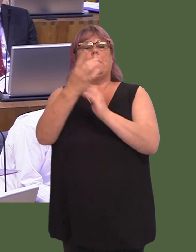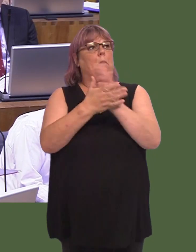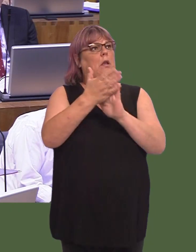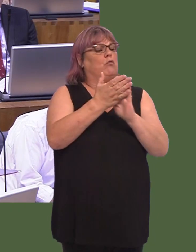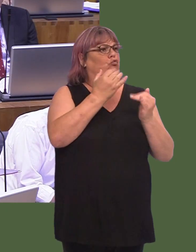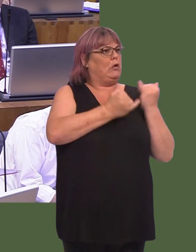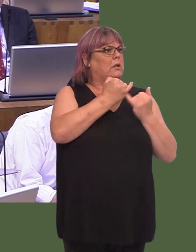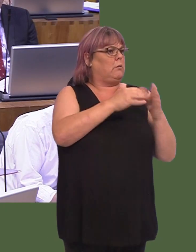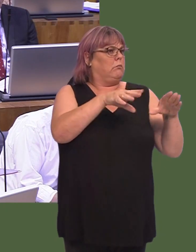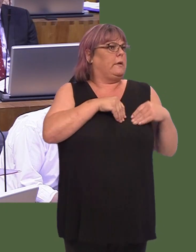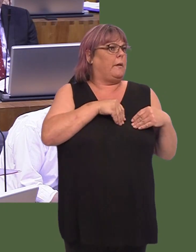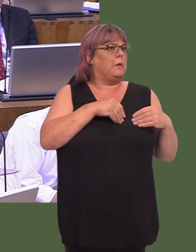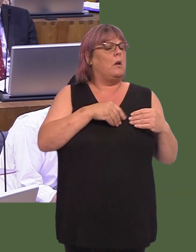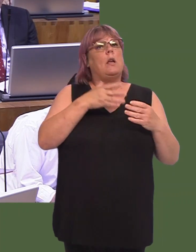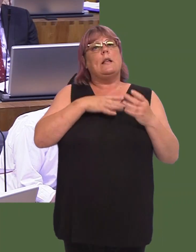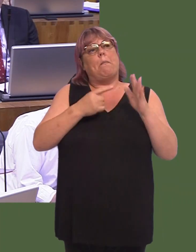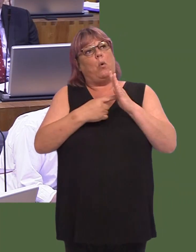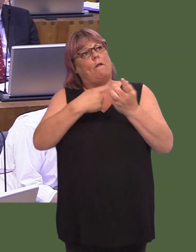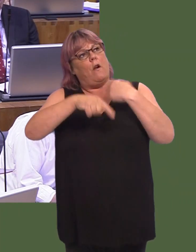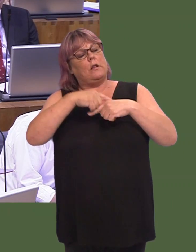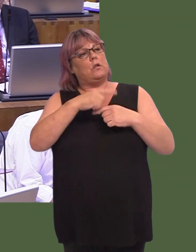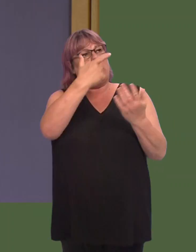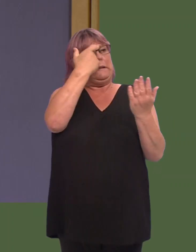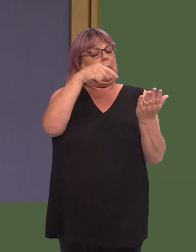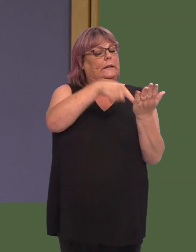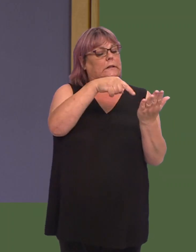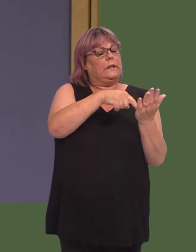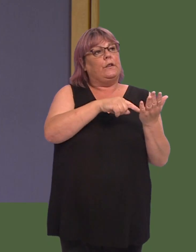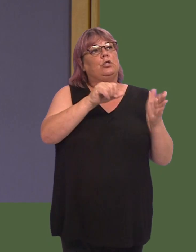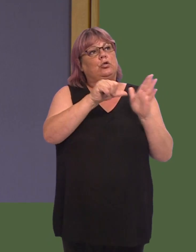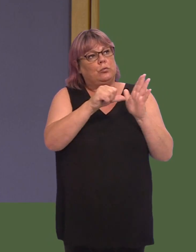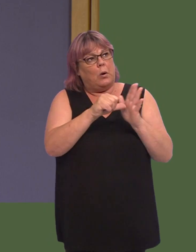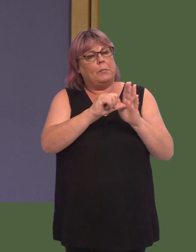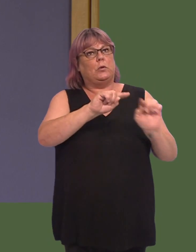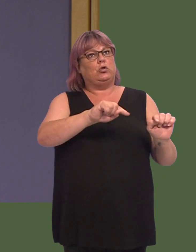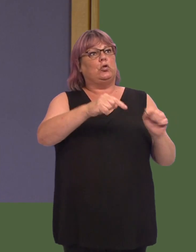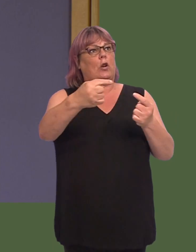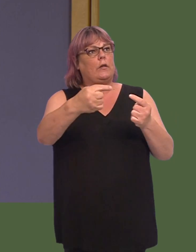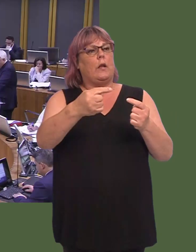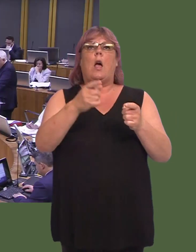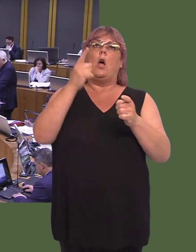Mae'n hollbwysig ein bod ni'n deall beth yw'r heriau cyn cyrraedd yr heriau hynny. Beth sydd wedi digwydd sy'n bositif yn Betsi Cadwaladr?